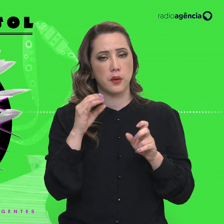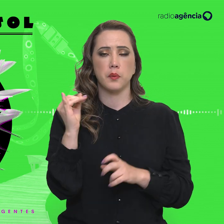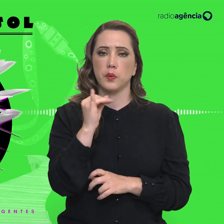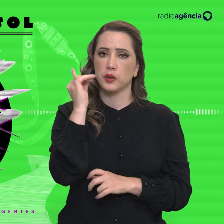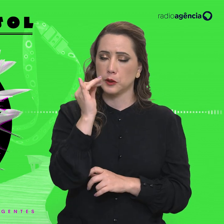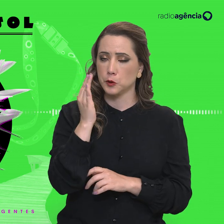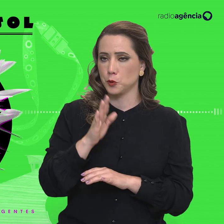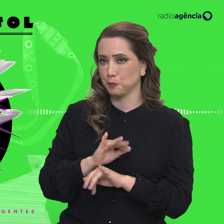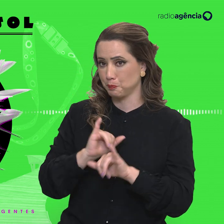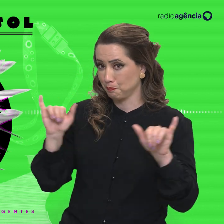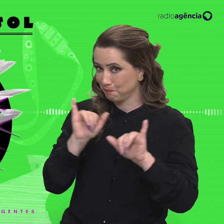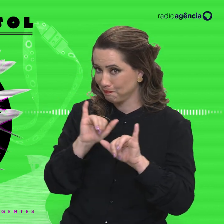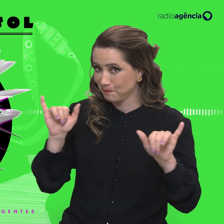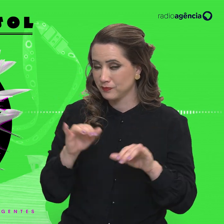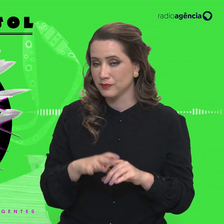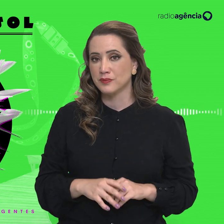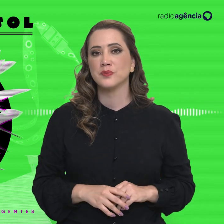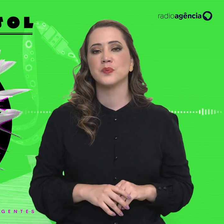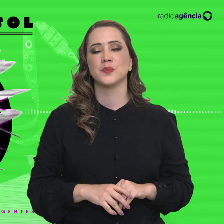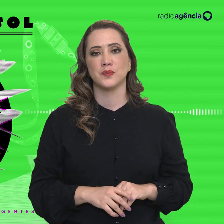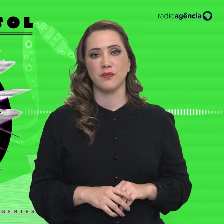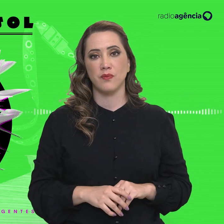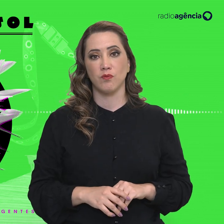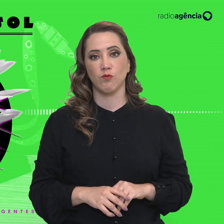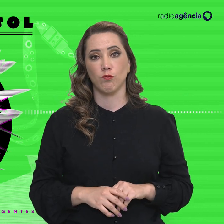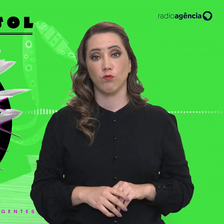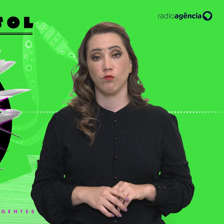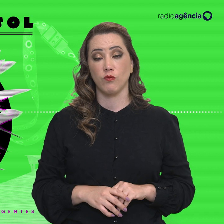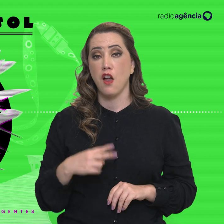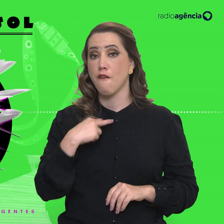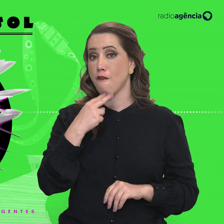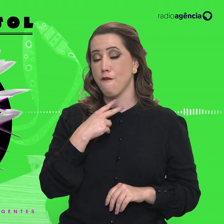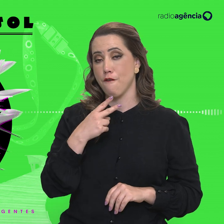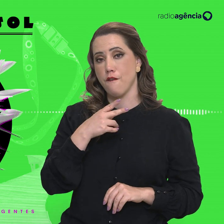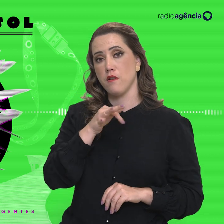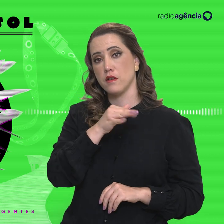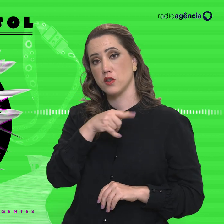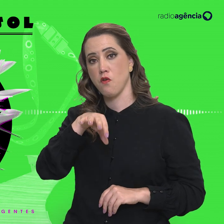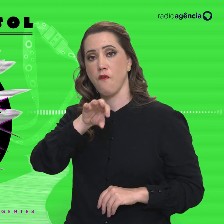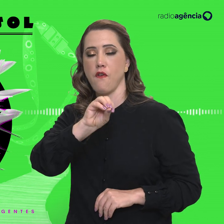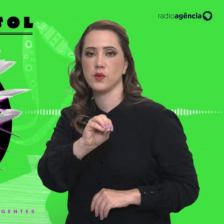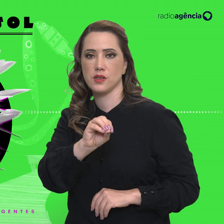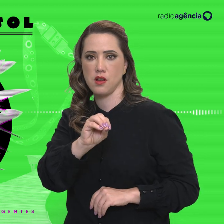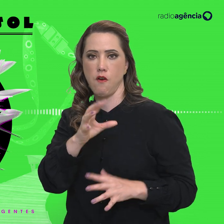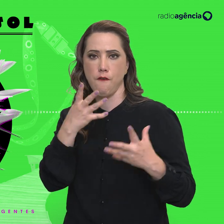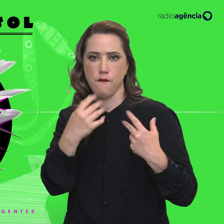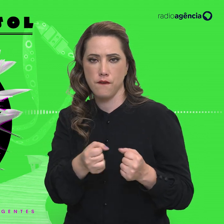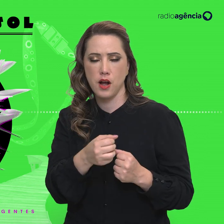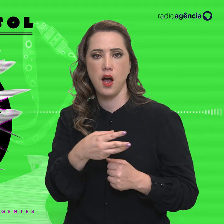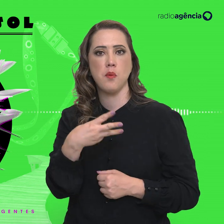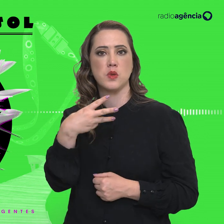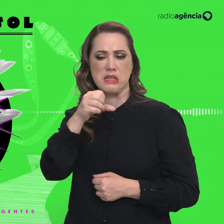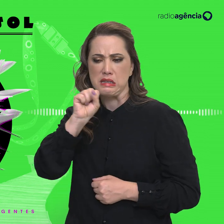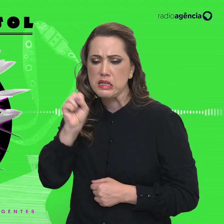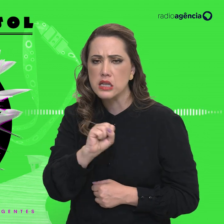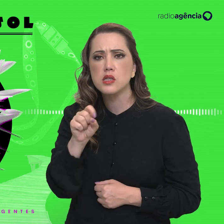[Domingão do Faustão] Vamo ae, galera da sonoplastia. [Domingão do Faustão] Se vire nos 30! [hum hum, hum hum] [Domingão do Faustão] Cada fera hoje aqui,meu!